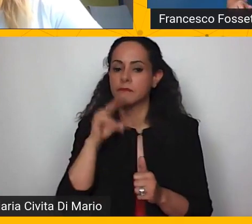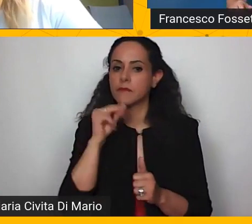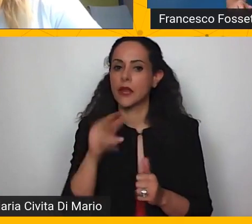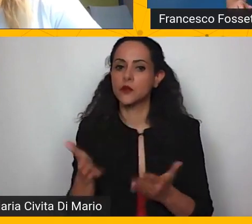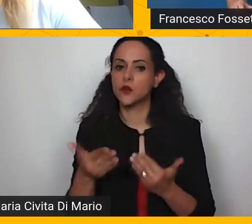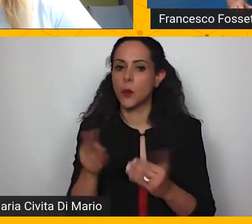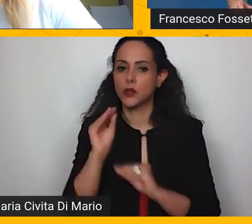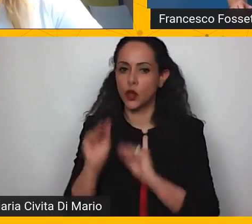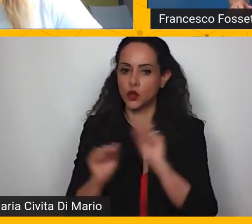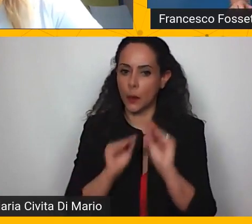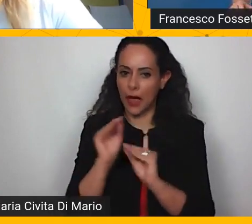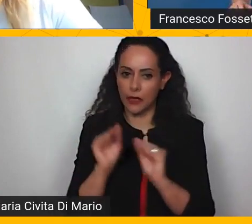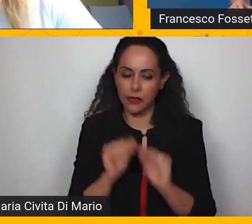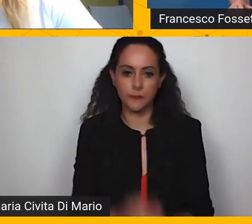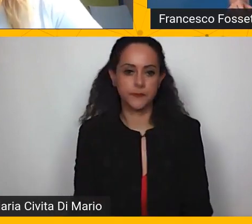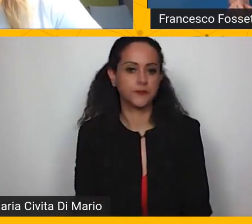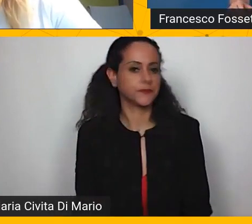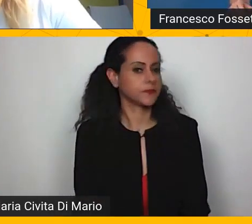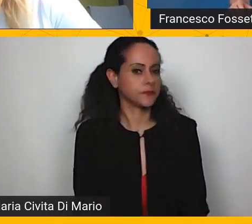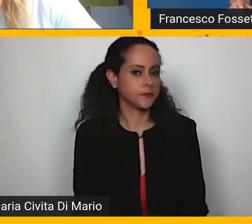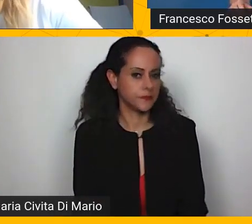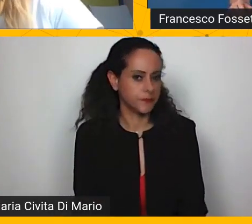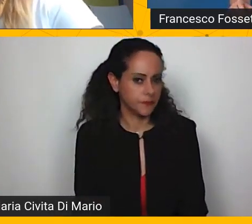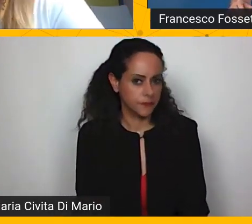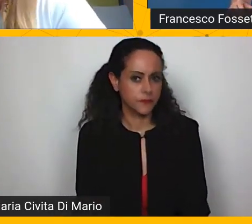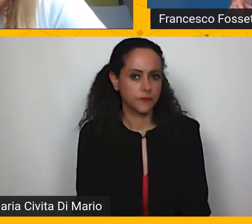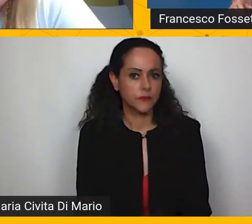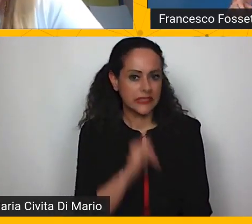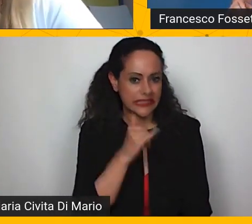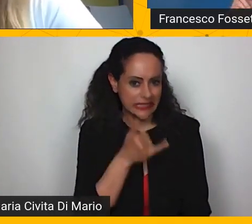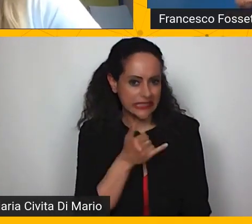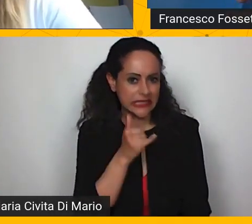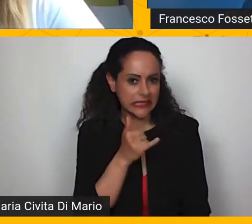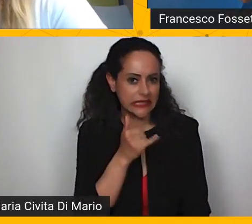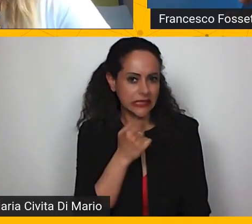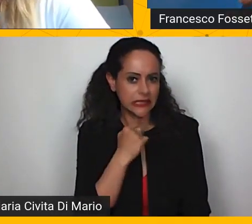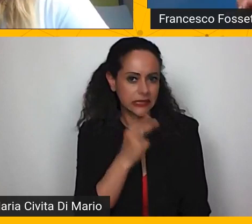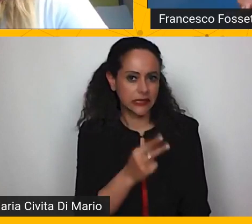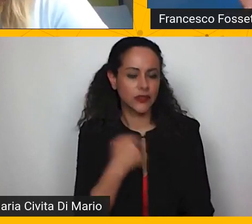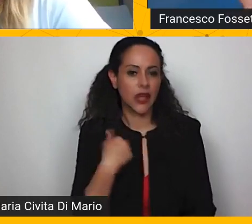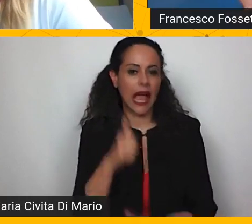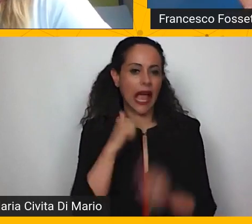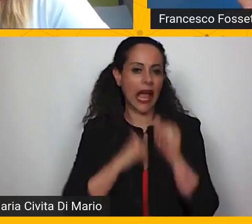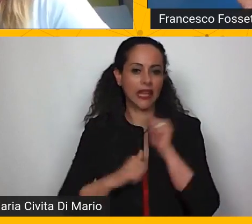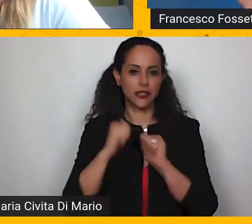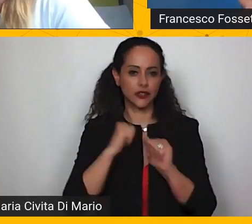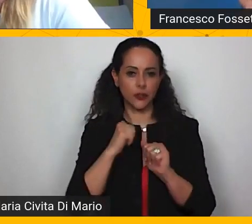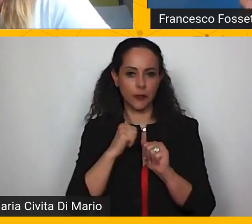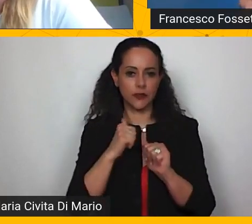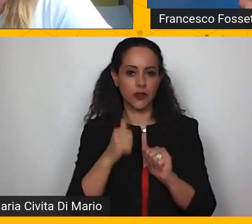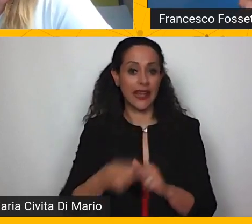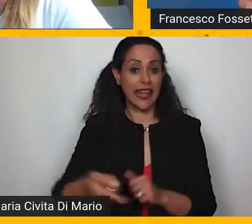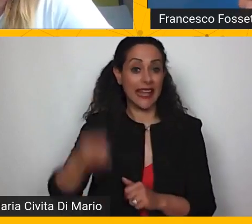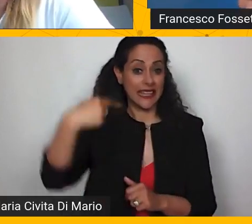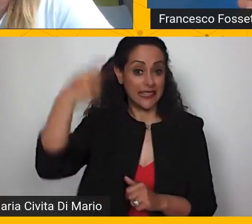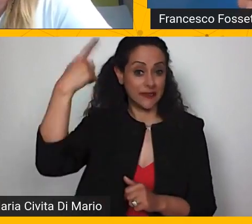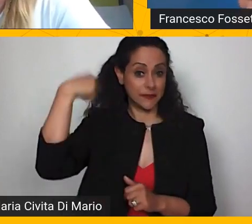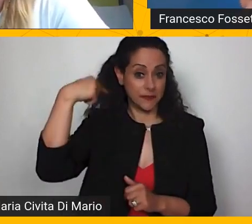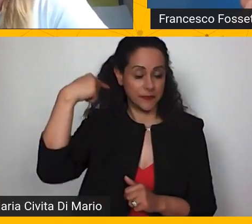partirei subito Francesco con con una sì se posso solo una